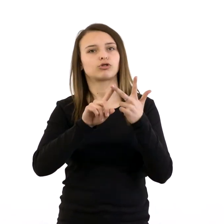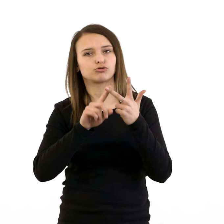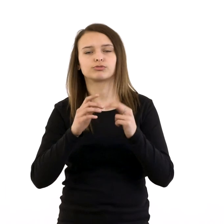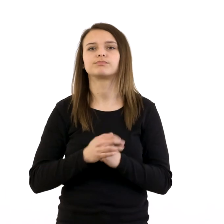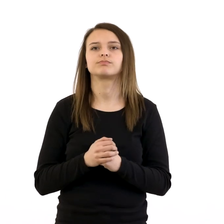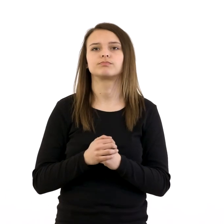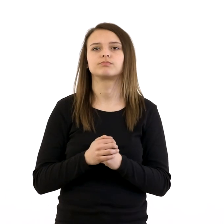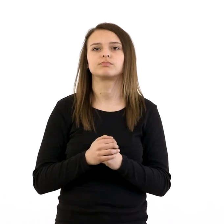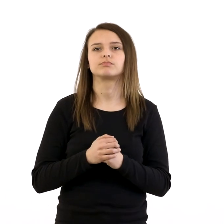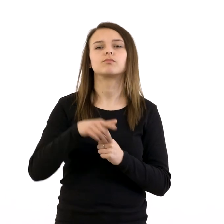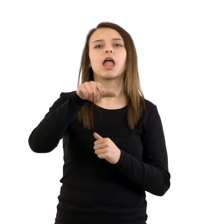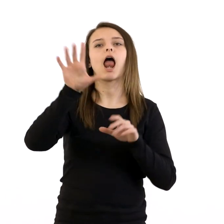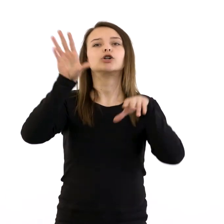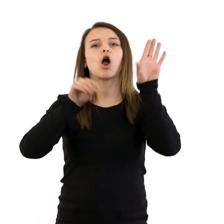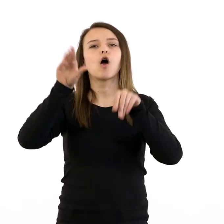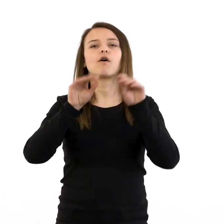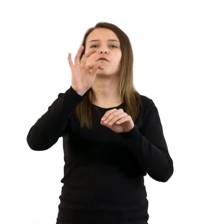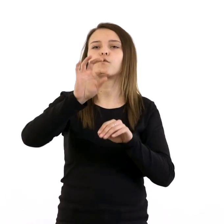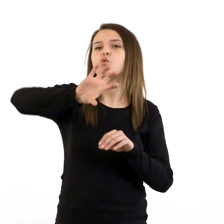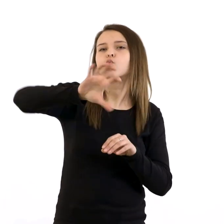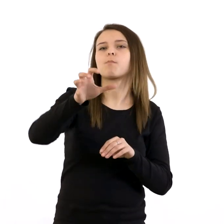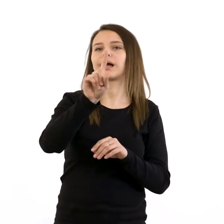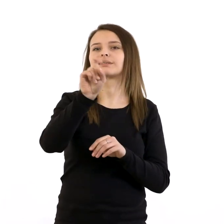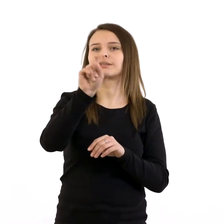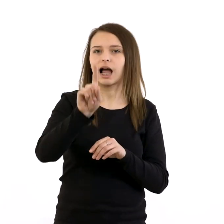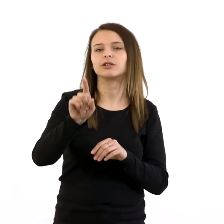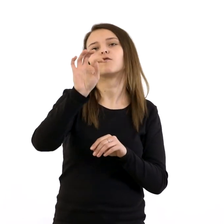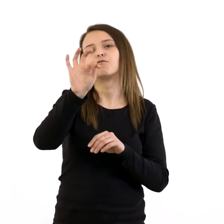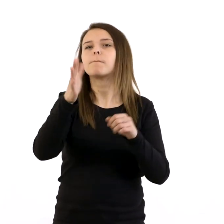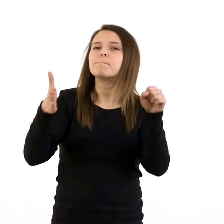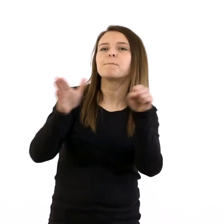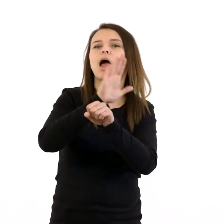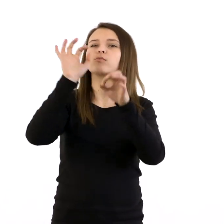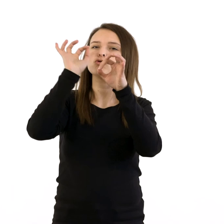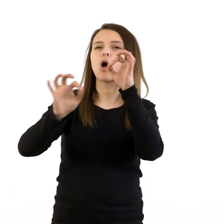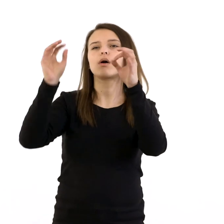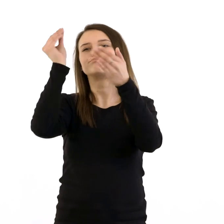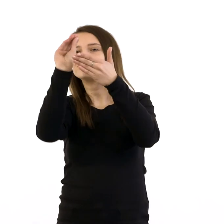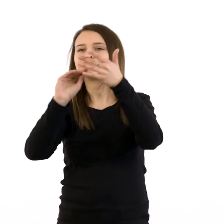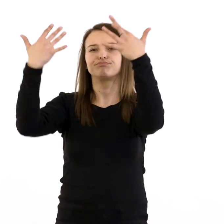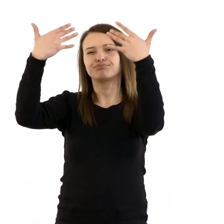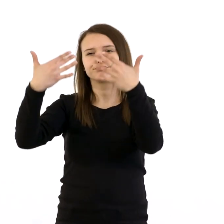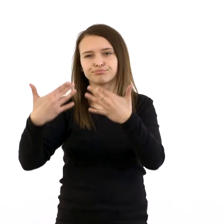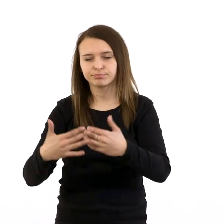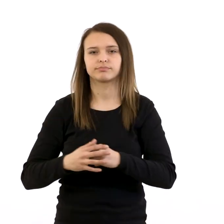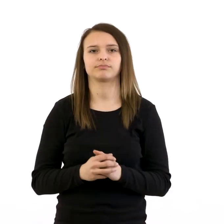3. Prowadzenie odrębnej i pełnej ewidencji księgowej dla działalności ZAZ.